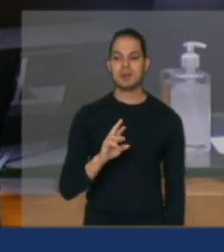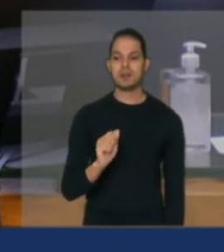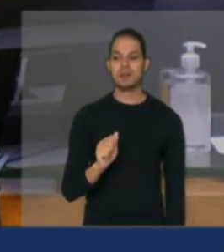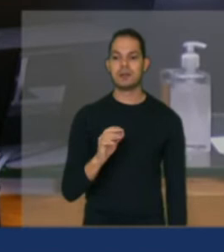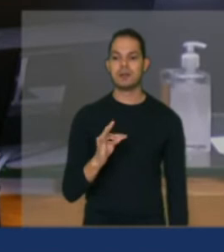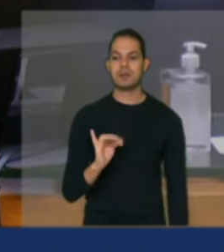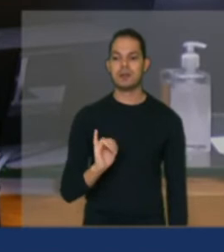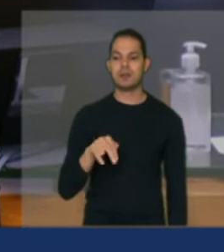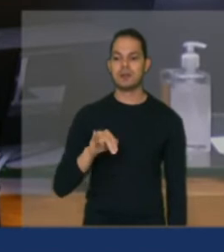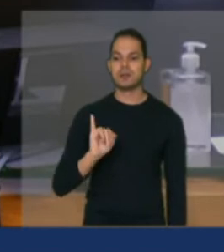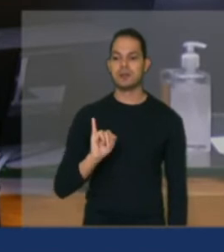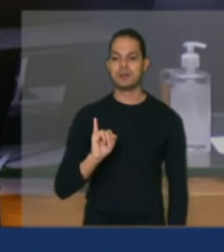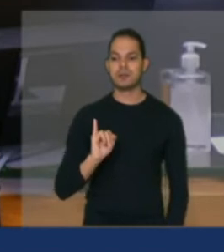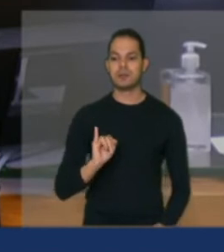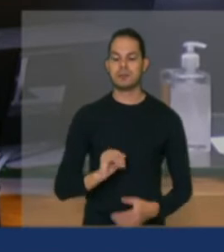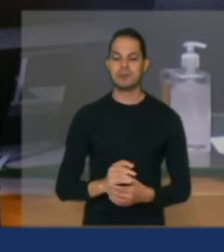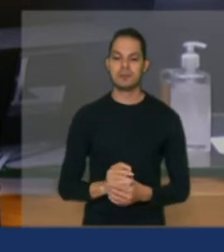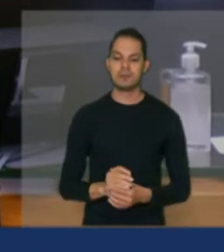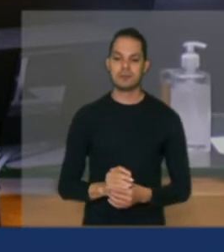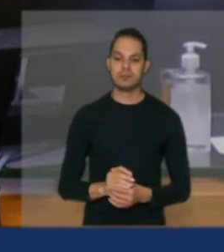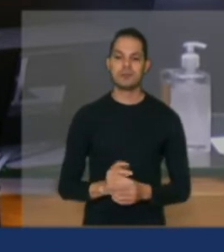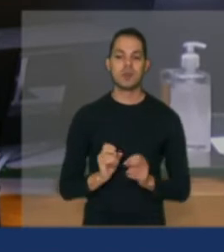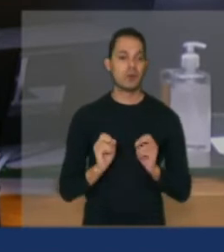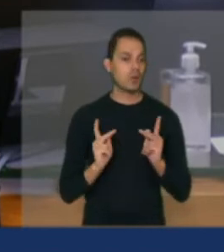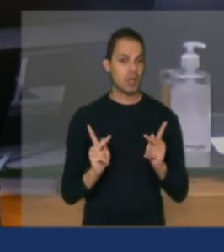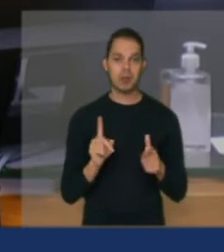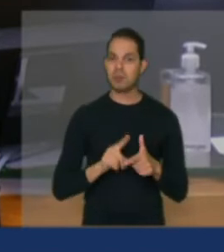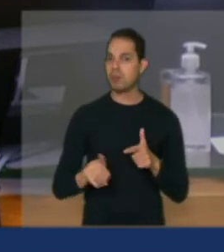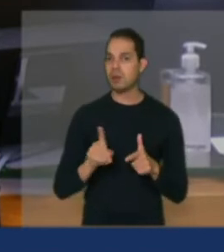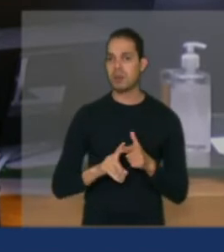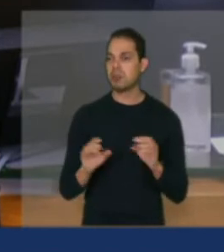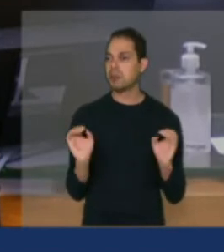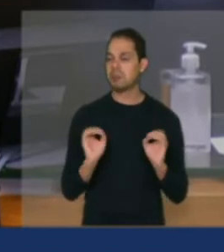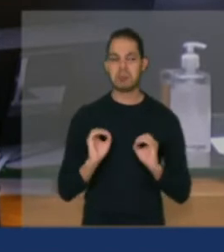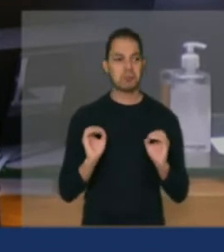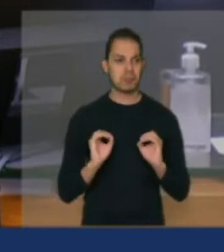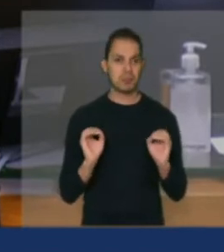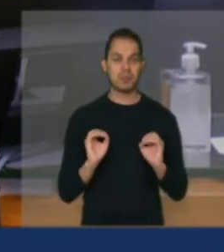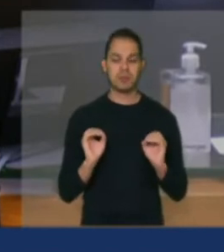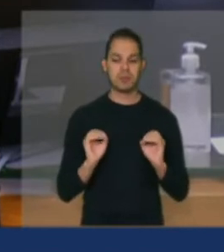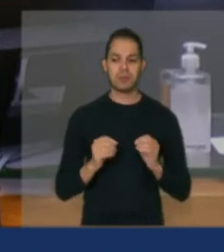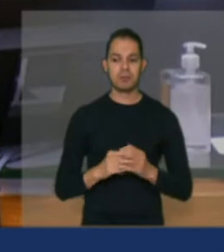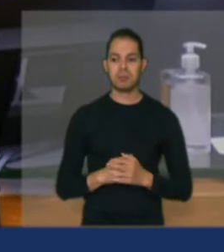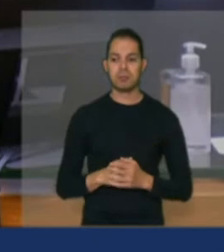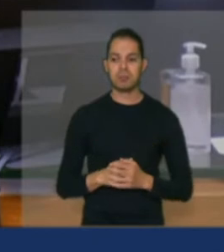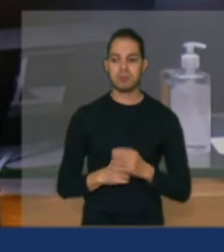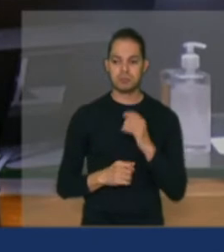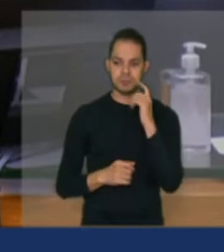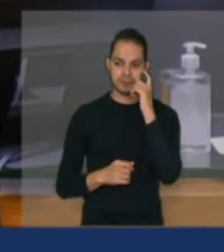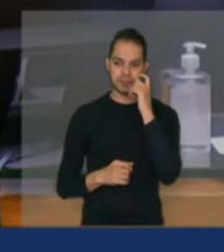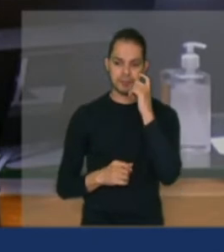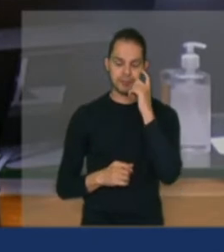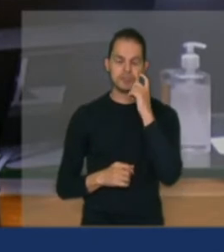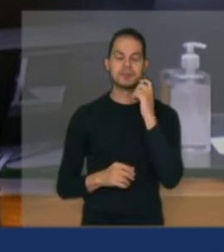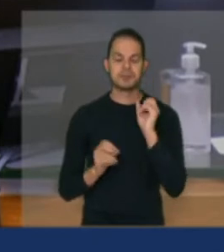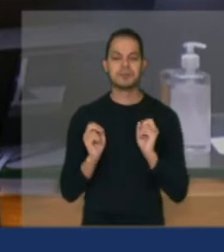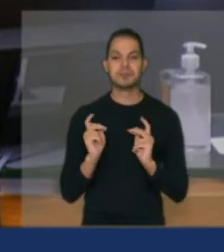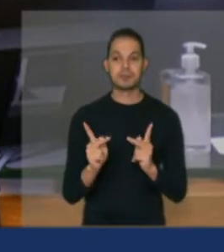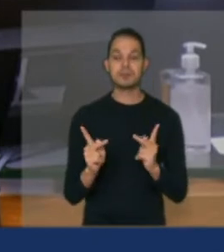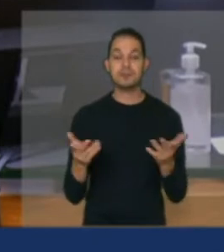NÃO... OK. PRA MIM NÃO HÁ PROBLEMA. A ORDEM DOS... OK. ENTÃO, VAMOS AGORA A SÃO PAULO COM O DEPUTADO CARLOS ZARATTINI E, DEPOIS, NÓS